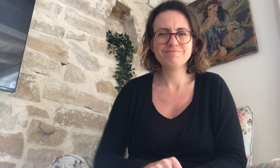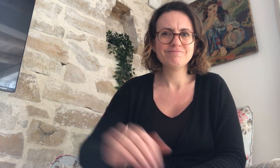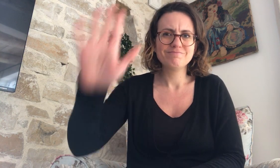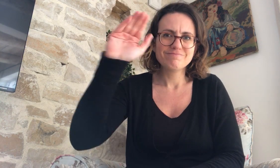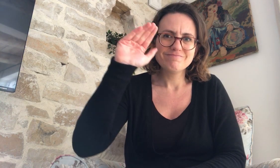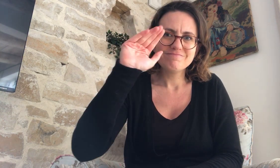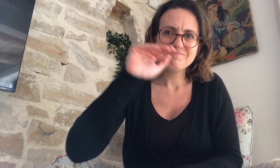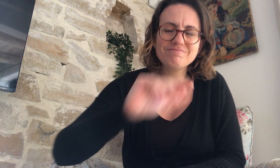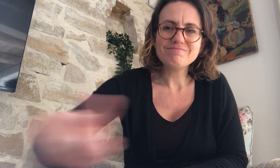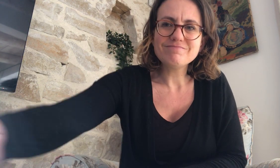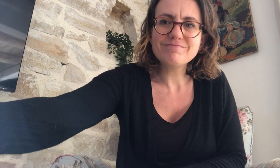Au revoir !